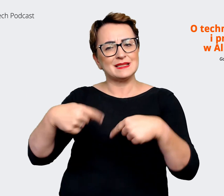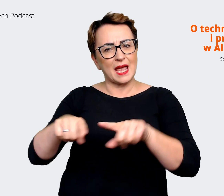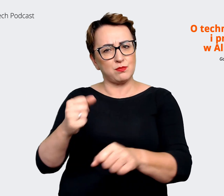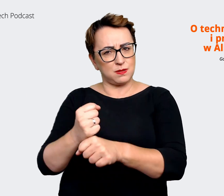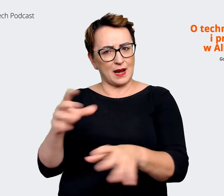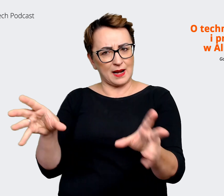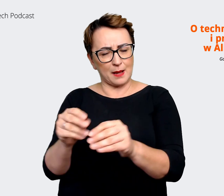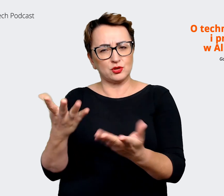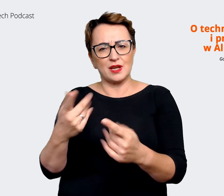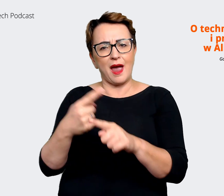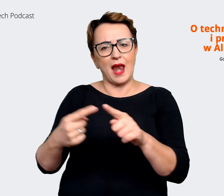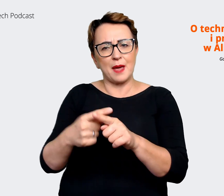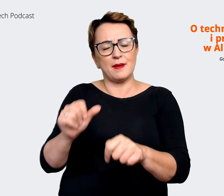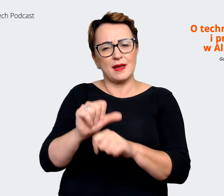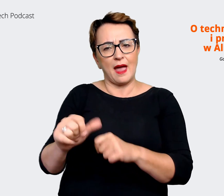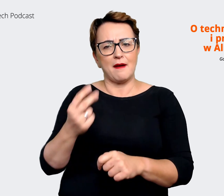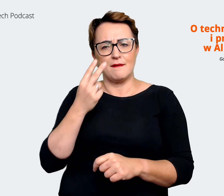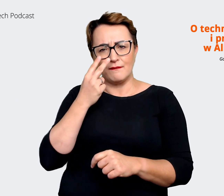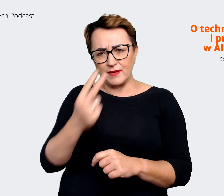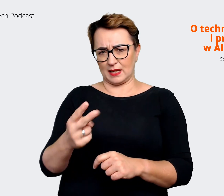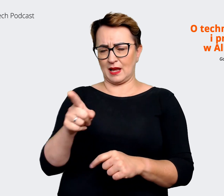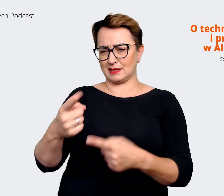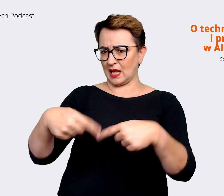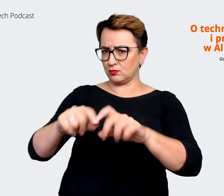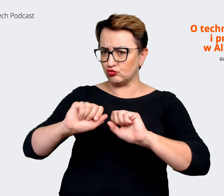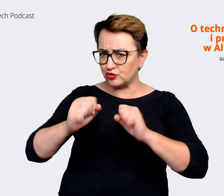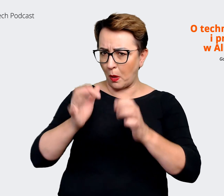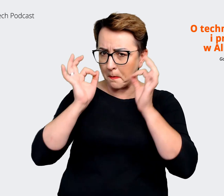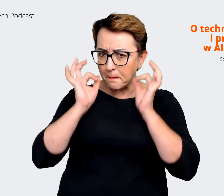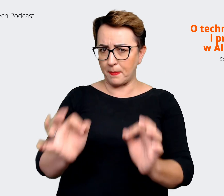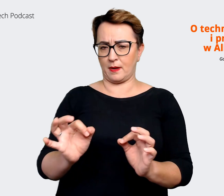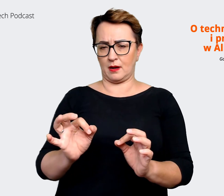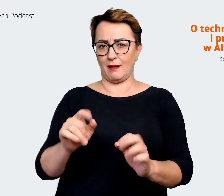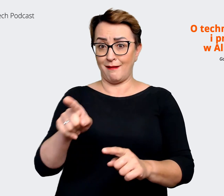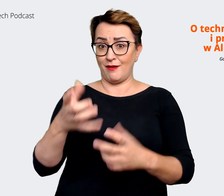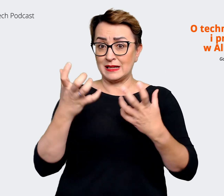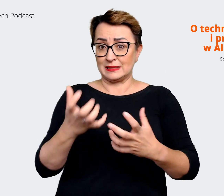które mówią widać, że ten zespół działa prawidłowo, tak chcielibyśmy, żeby działały inne.